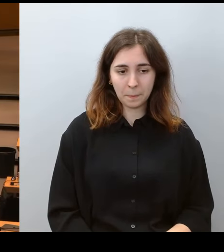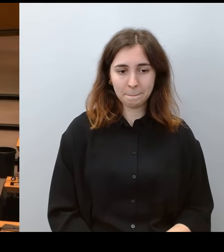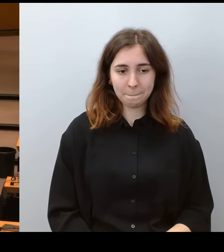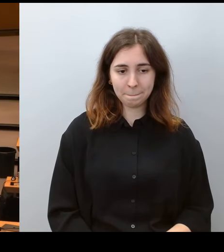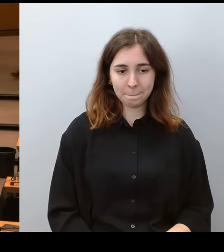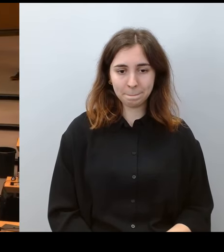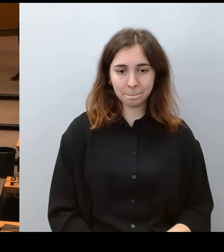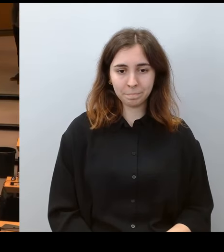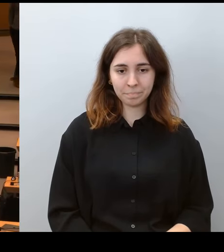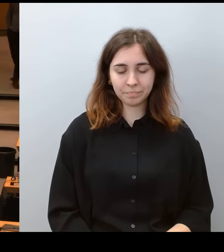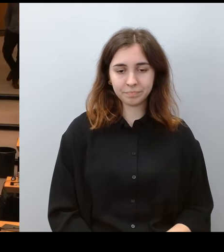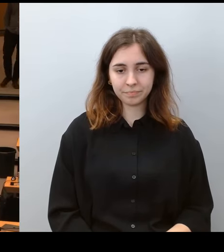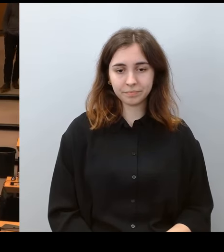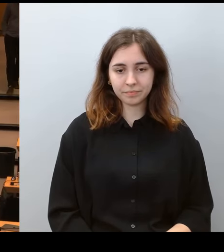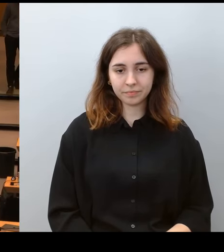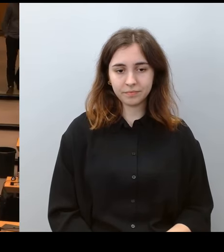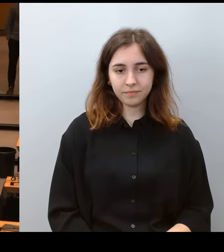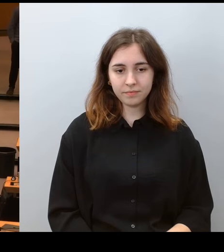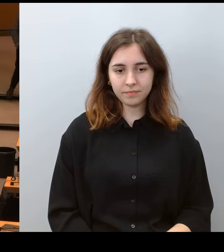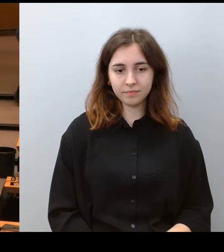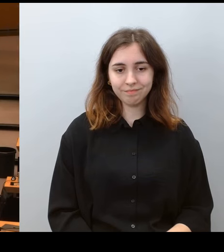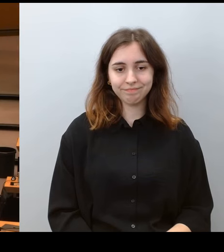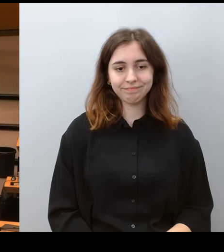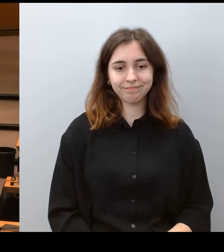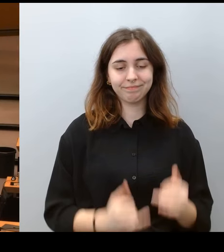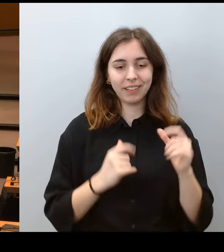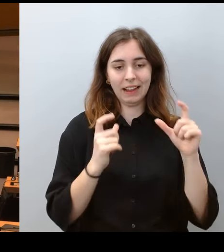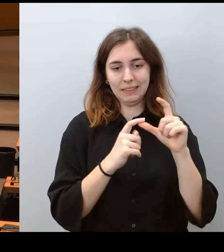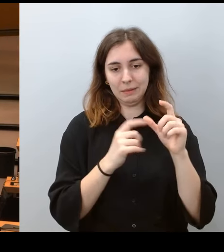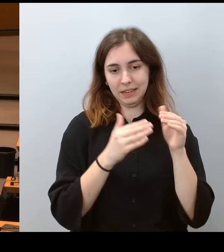(Rednerwechsel) Und für die SPD Fraktion folgt der Kollege Düsterhöft.